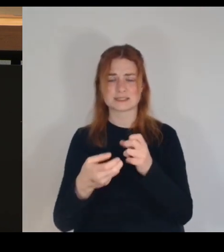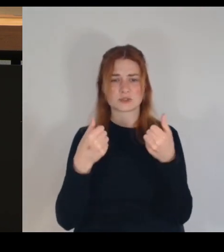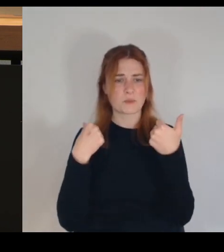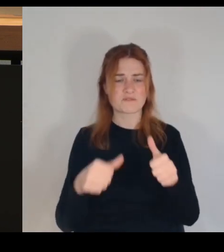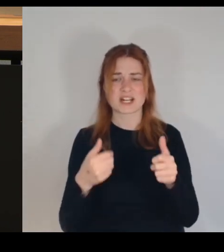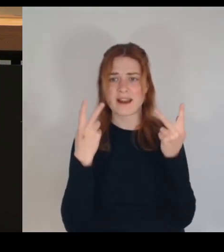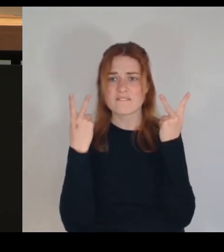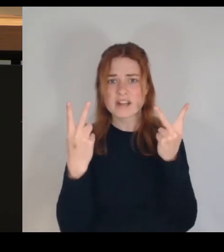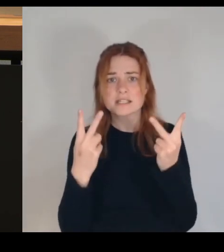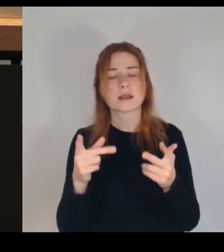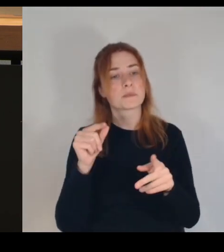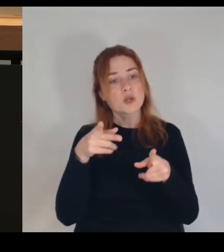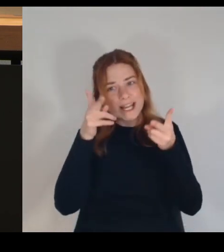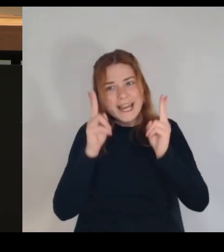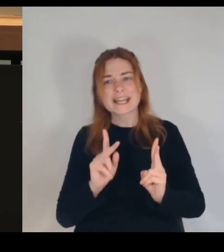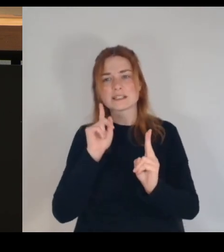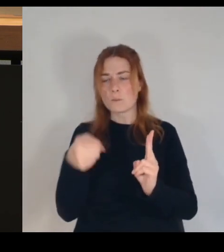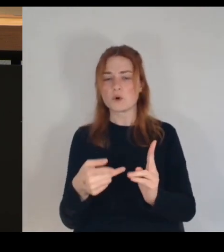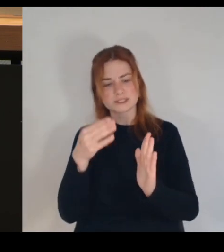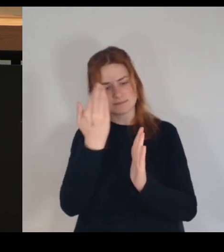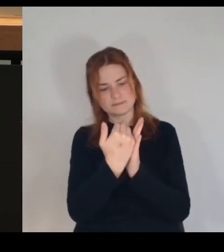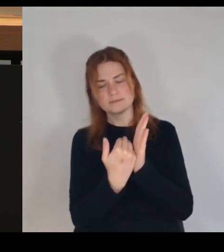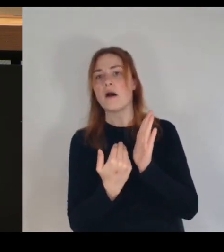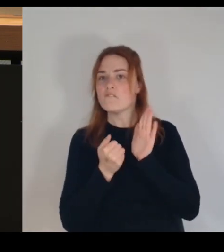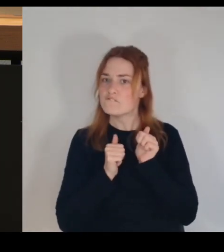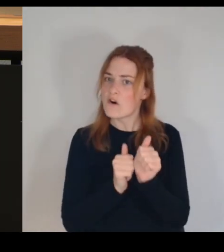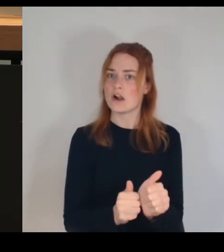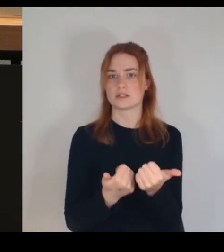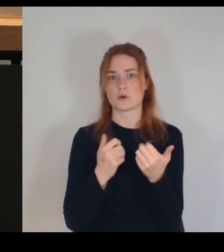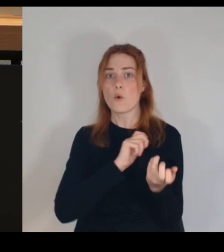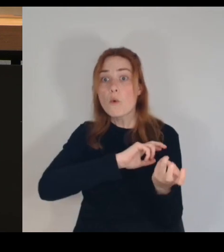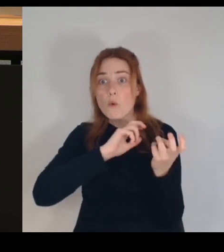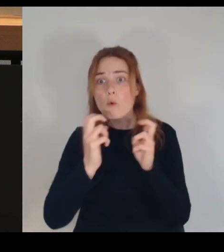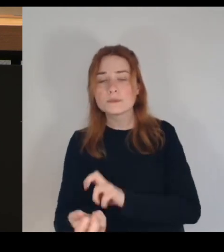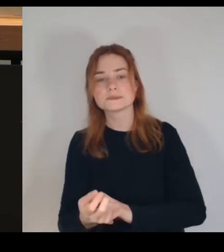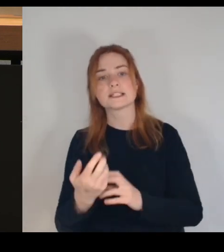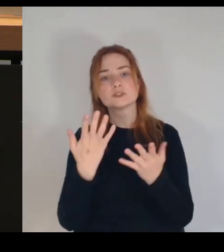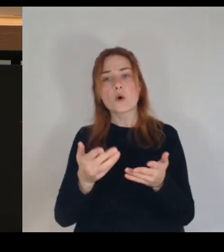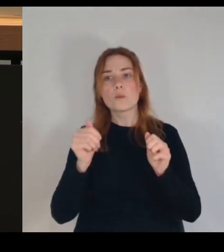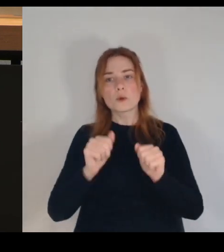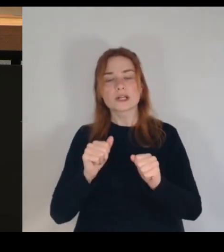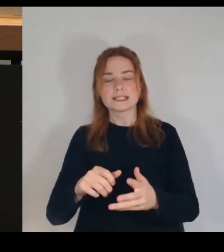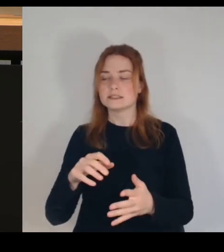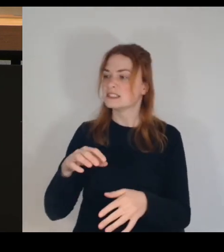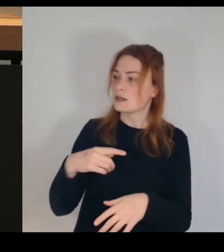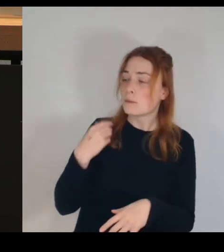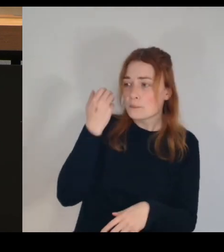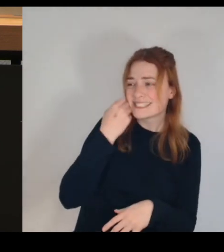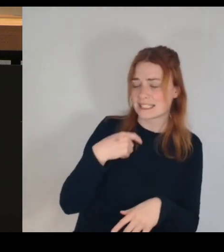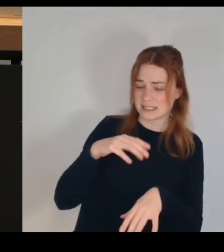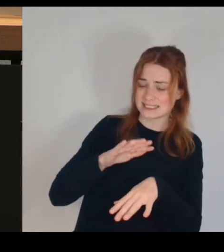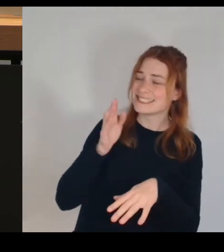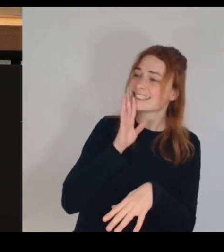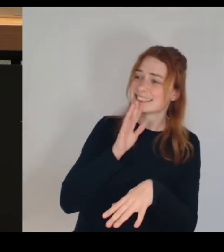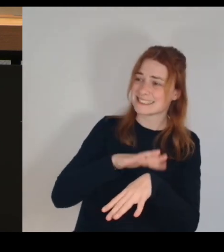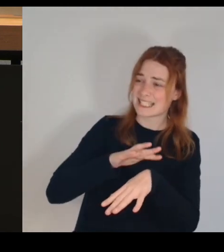die, die diese Stadt müssen, wieder zum Schluss kommen, am Laufen halten, auch pünktlich und rechtzeitig durch den Verkehr kommen